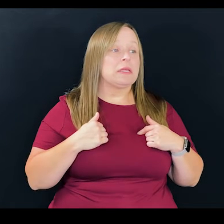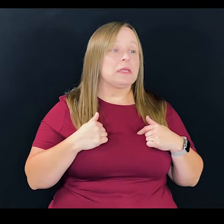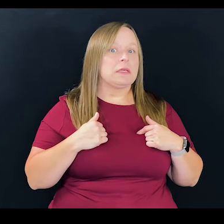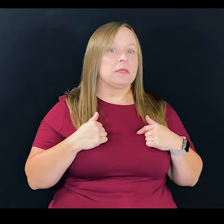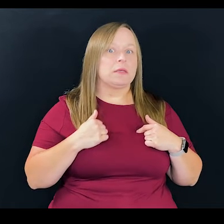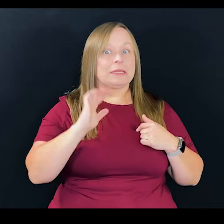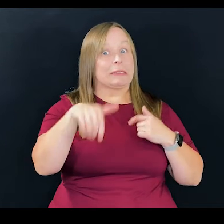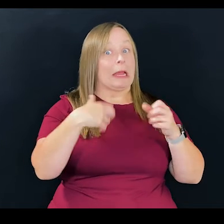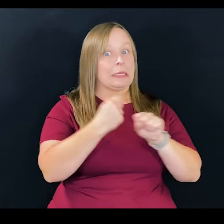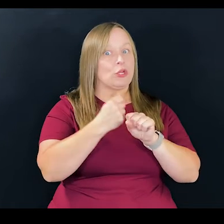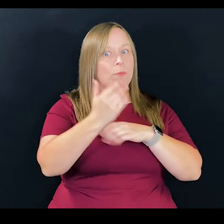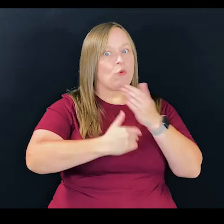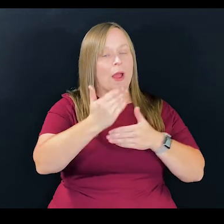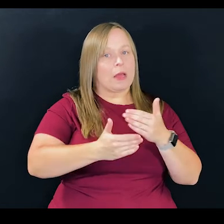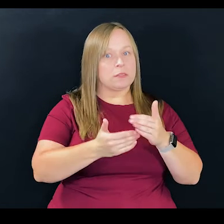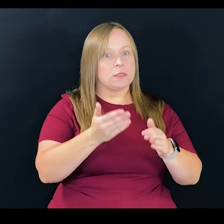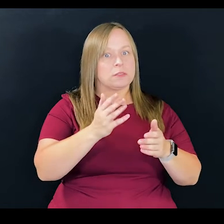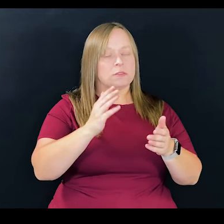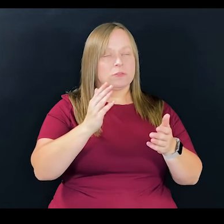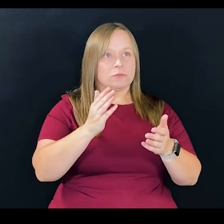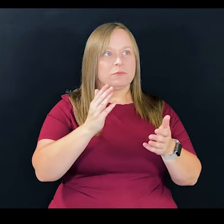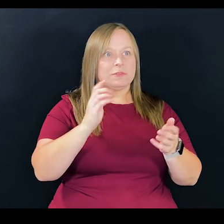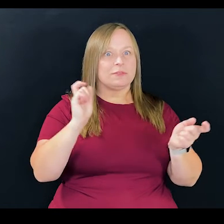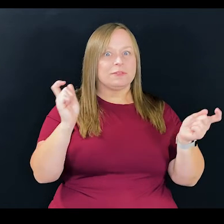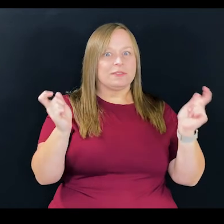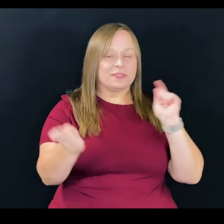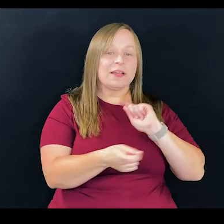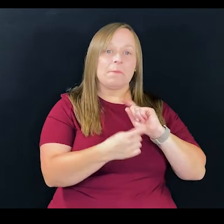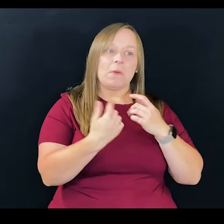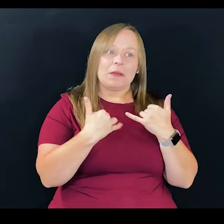y ha sido un proceso de más de diez años.